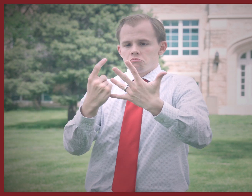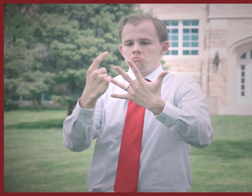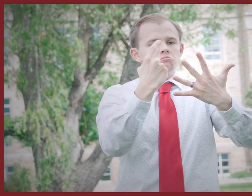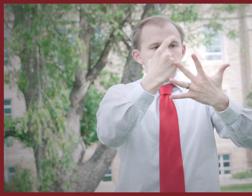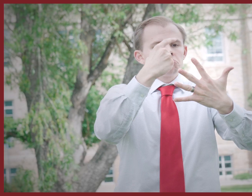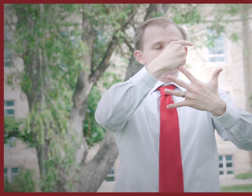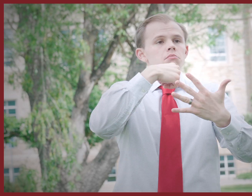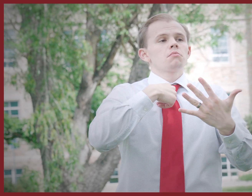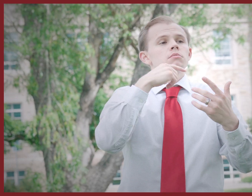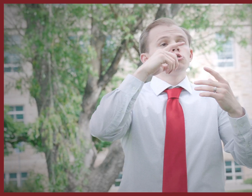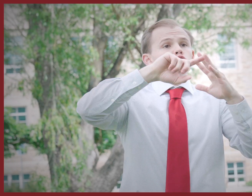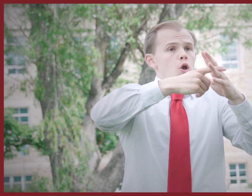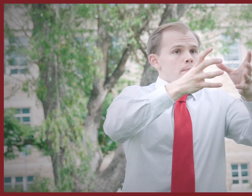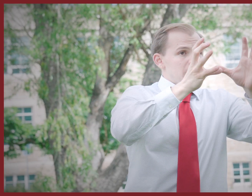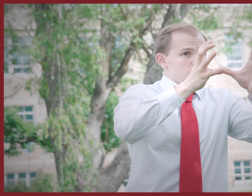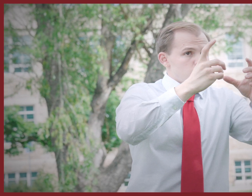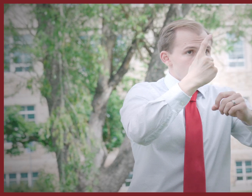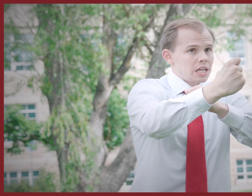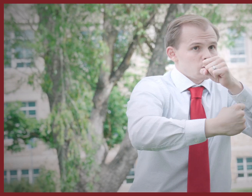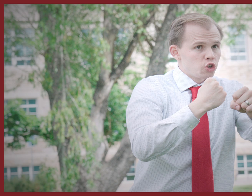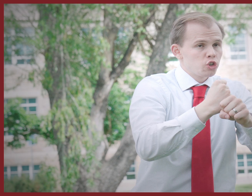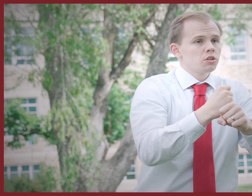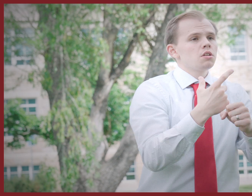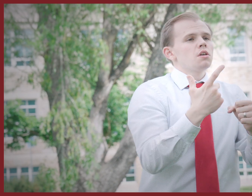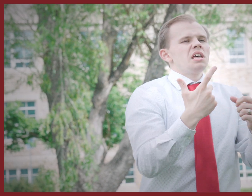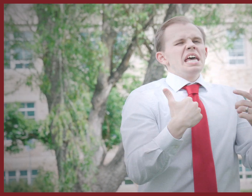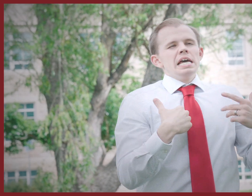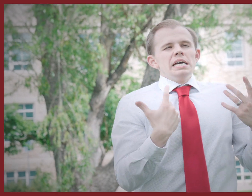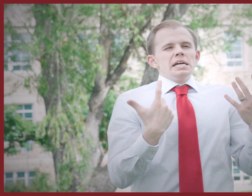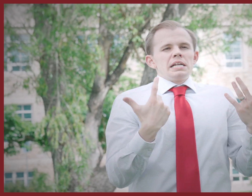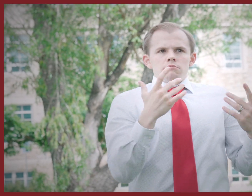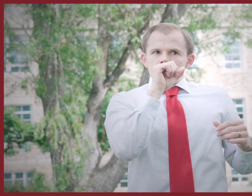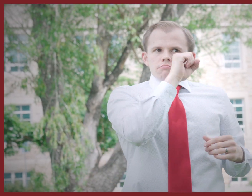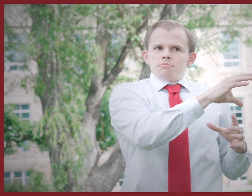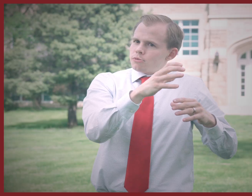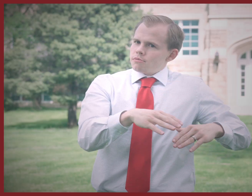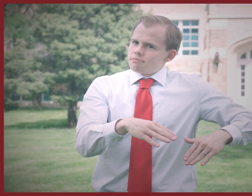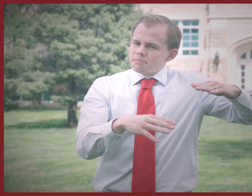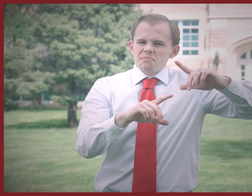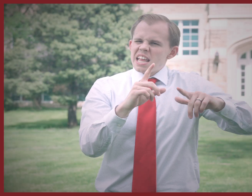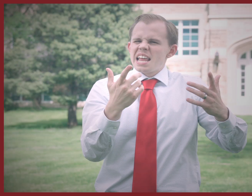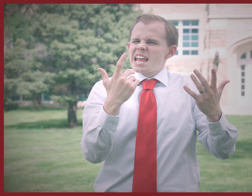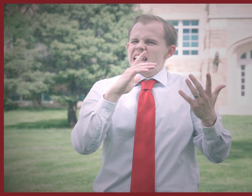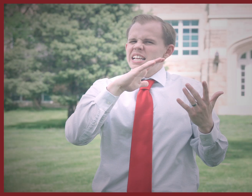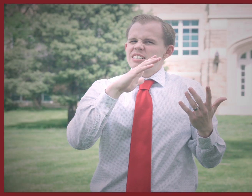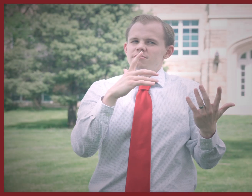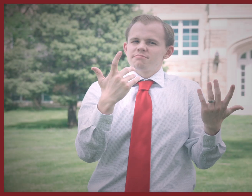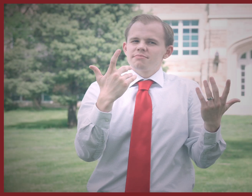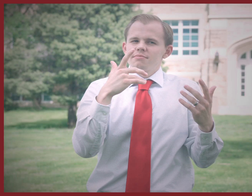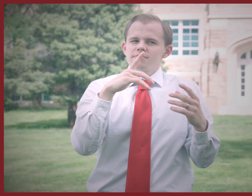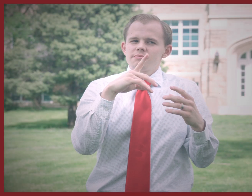Un año cuando estuve allí, empecé a jugar baloncesto ya sabes que amaba el baloncesto cuando era niño, pero